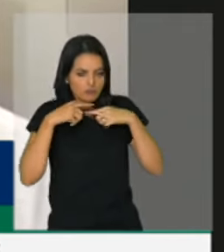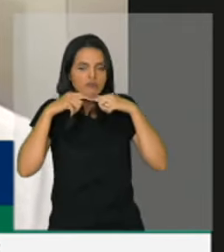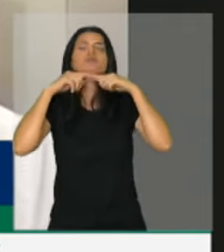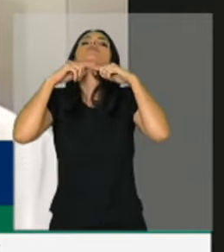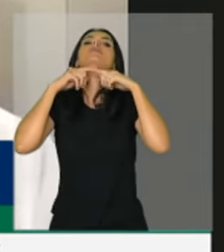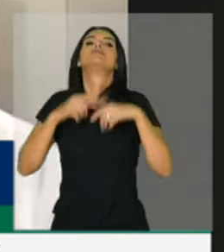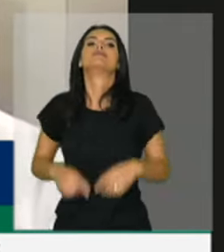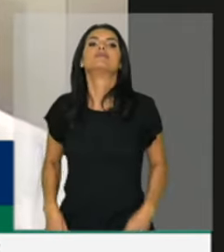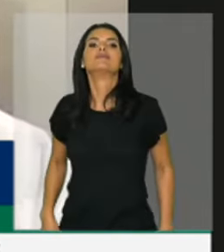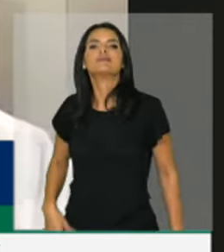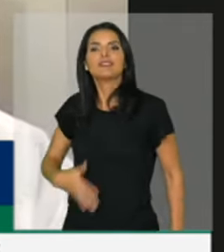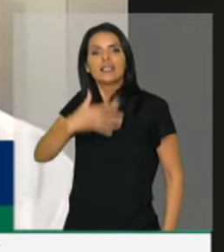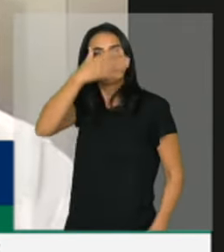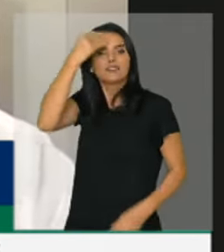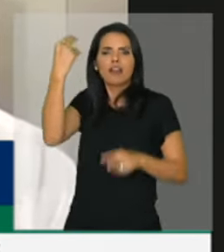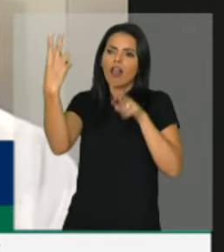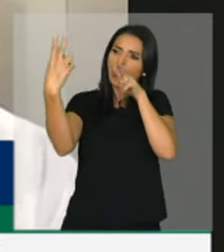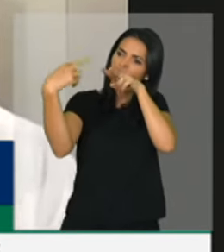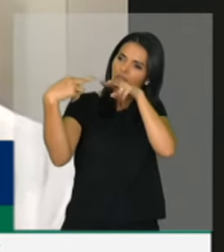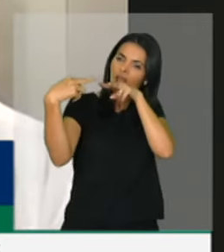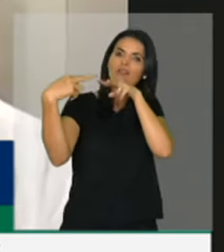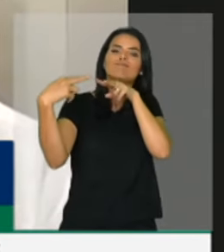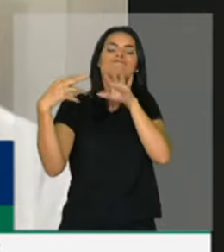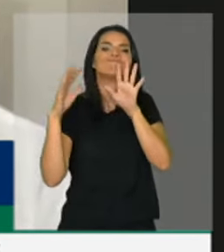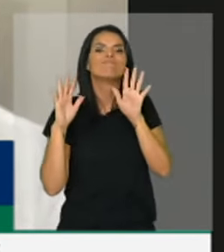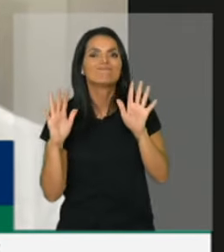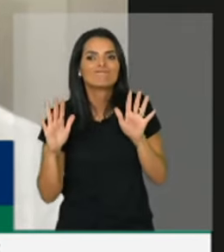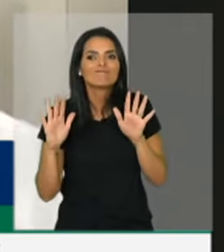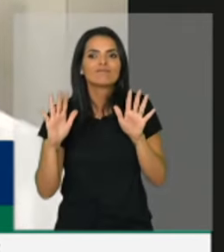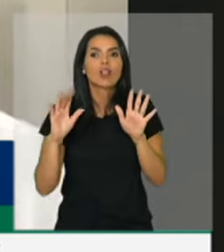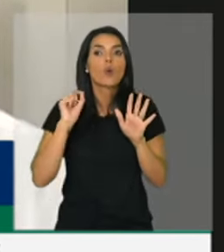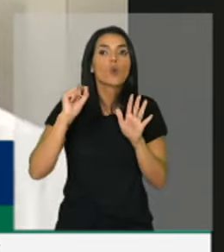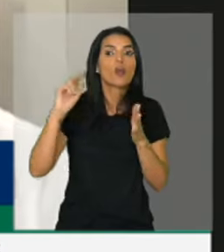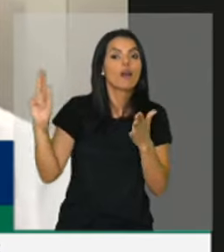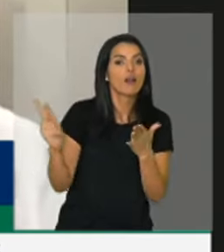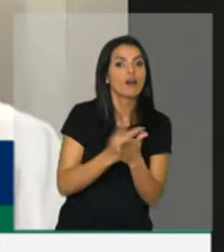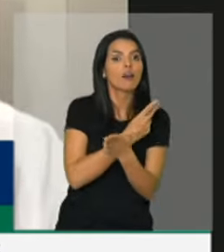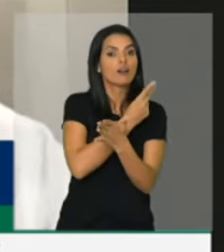ESQUECI DO SEU. TERÁSIDO EPISÓDICA A ESPERANÇA DE UM BRASIL MAIS JUSTO E SOLIDÁ RIO... DE UMA ECONOMIA